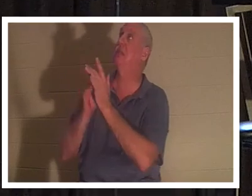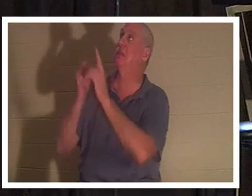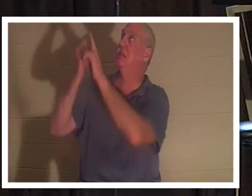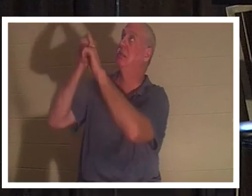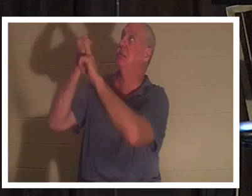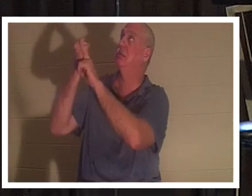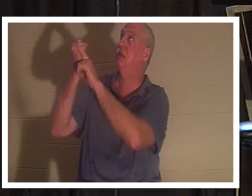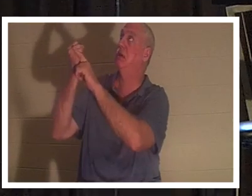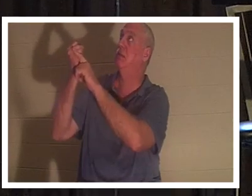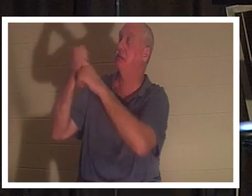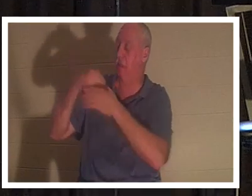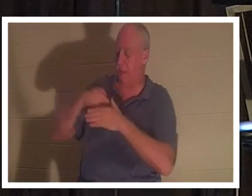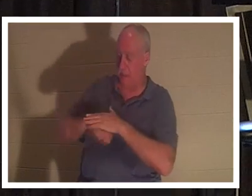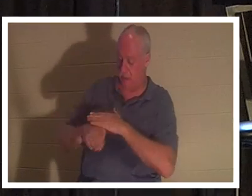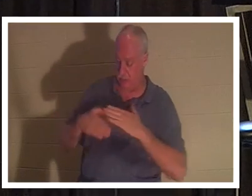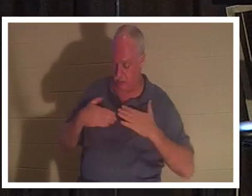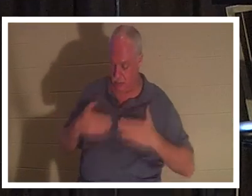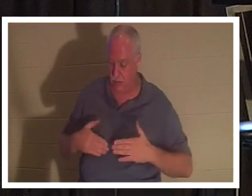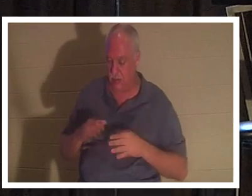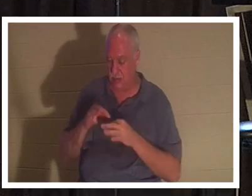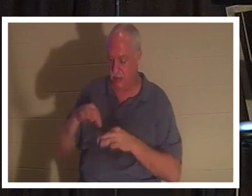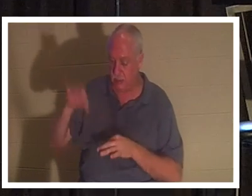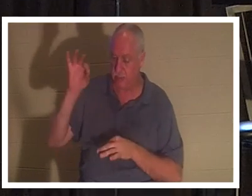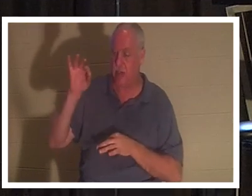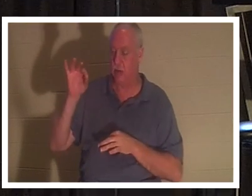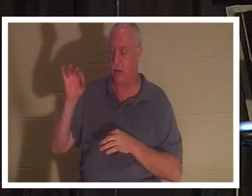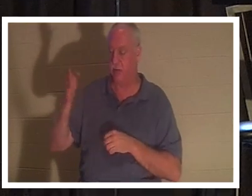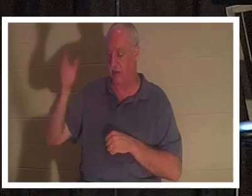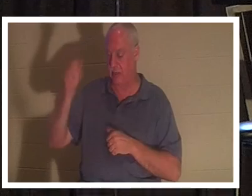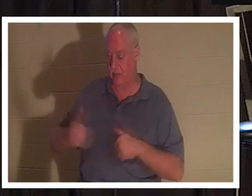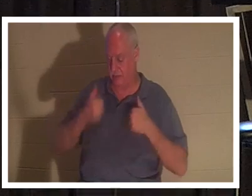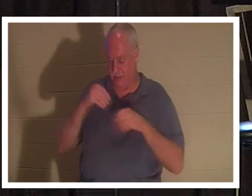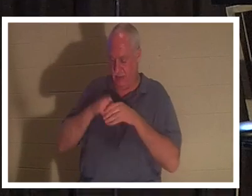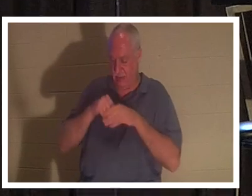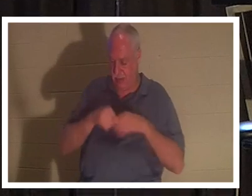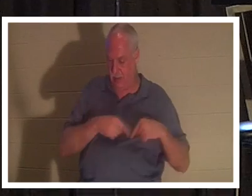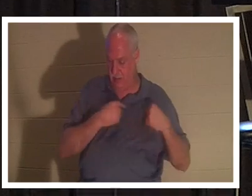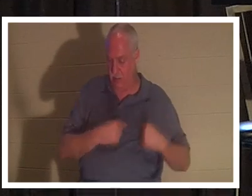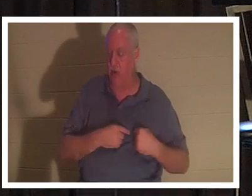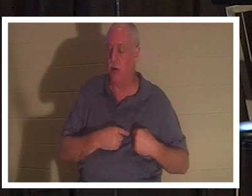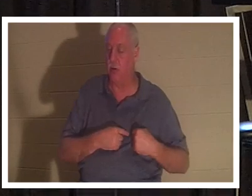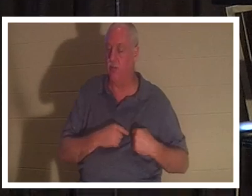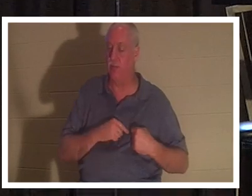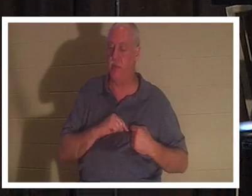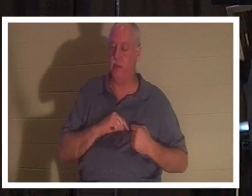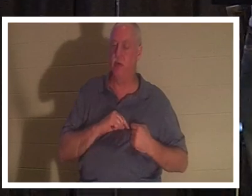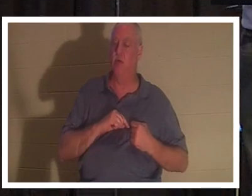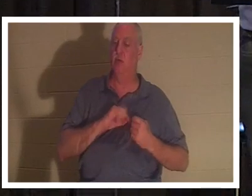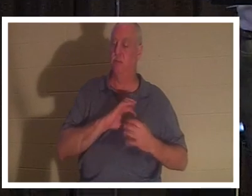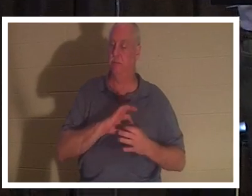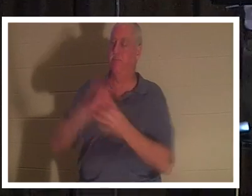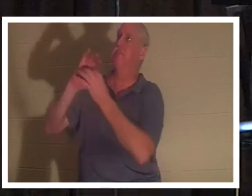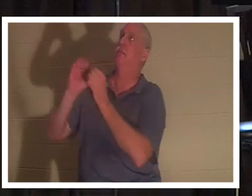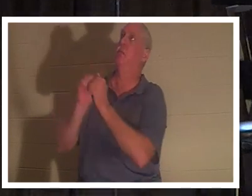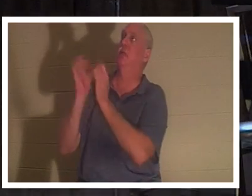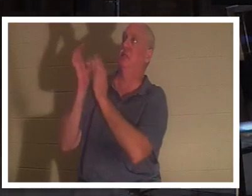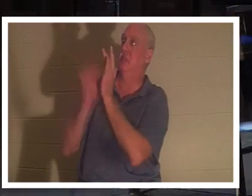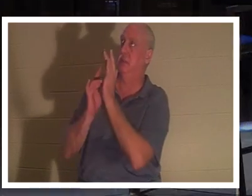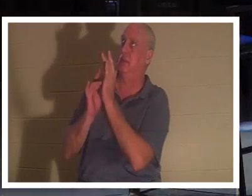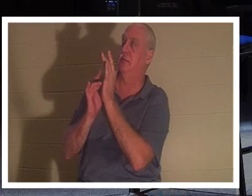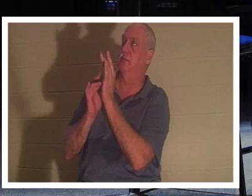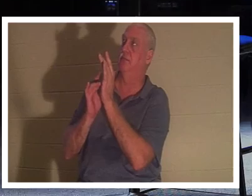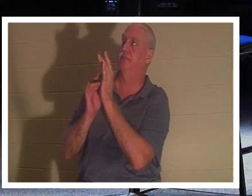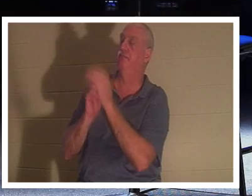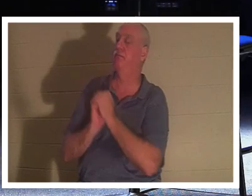당신 안에 사십니다. 하나님의 영이 당신 안에 거하시고 당신은 예수님과 하나가 됩니다. 그토록 소중